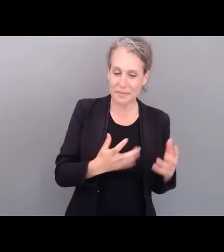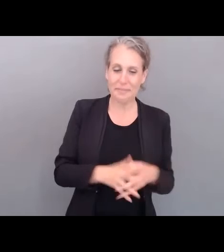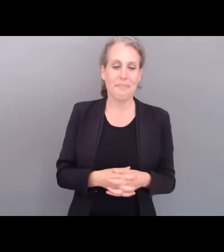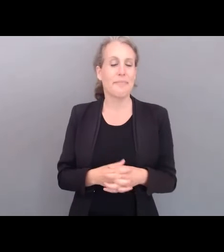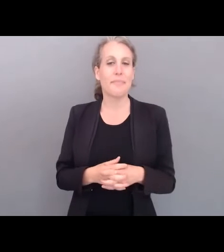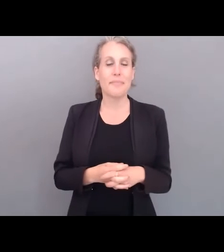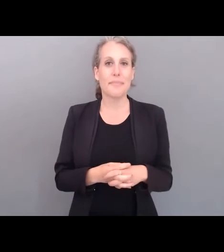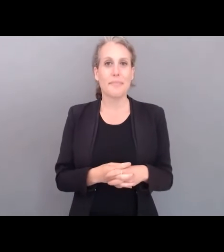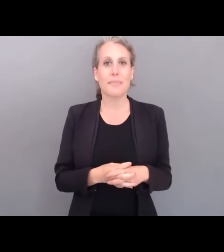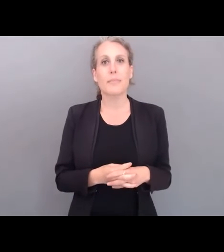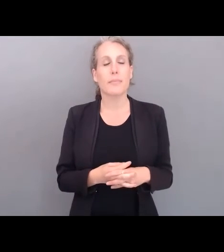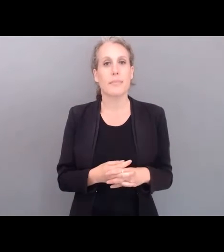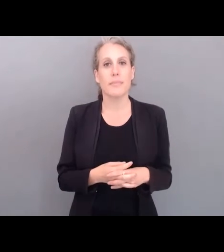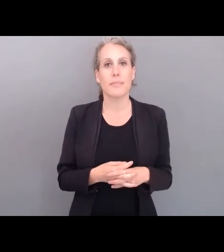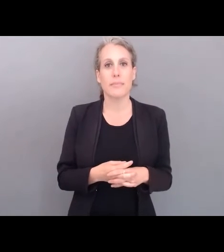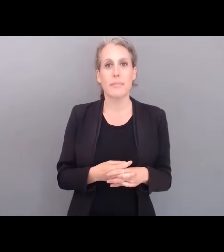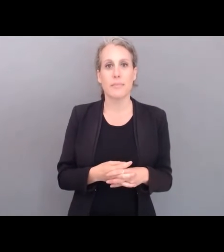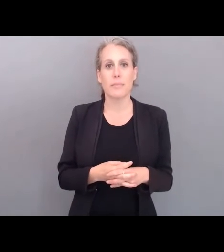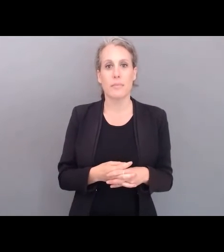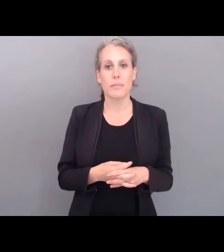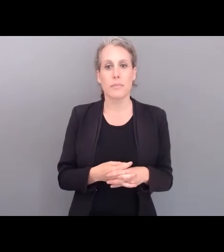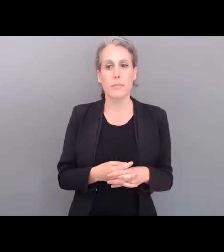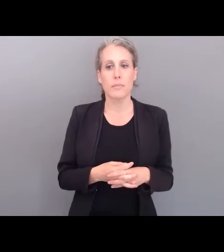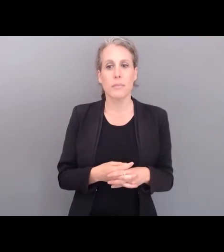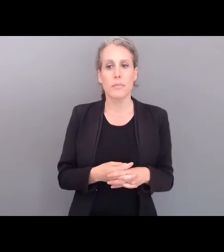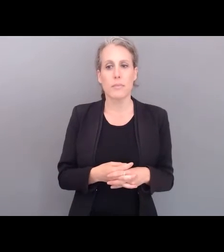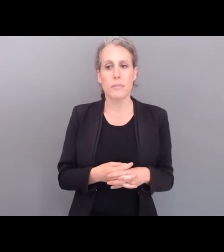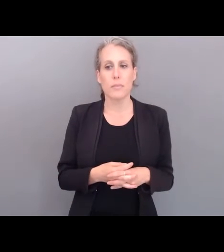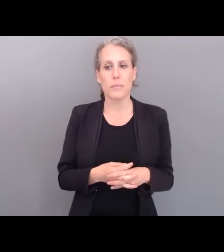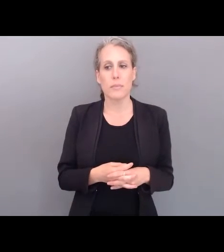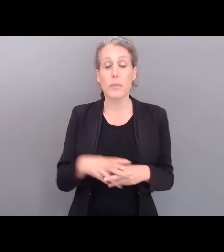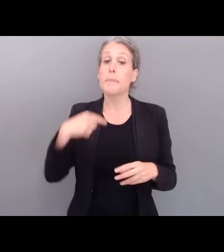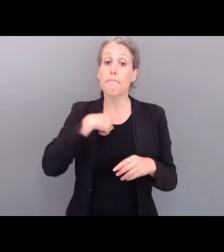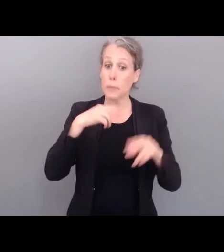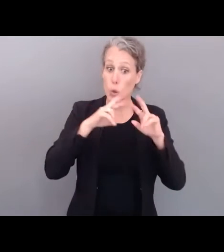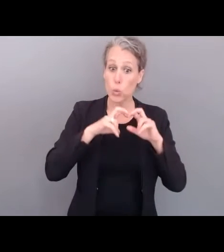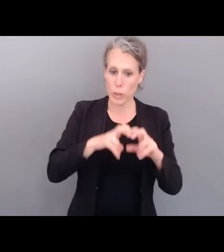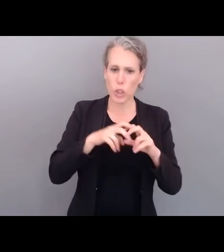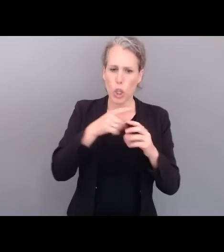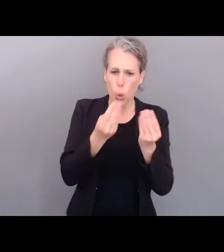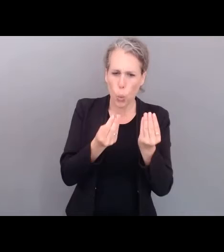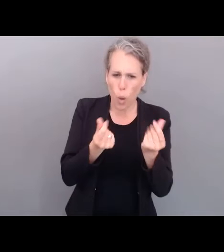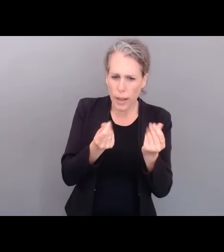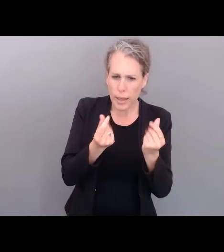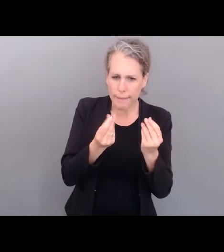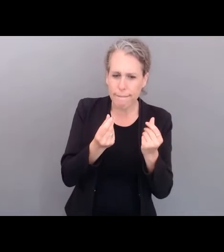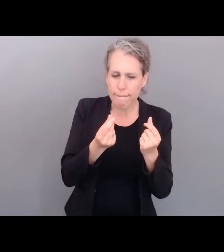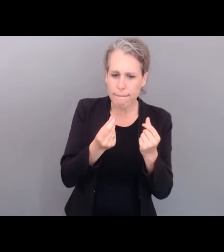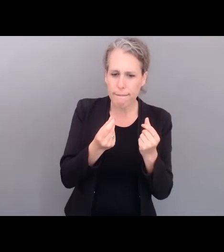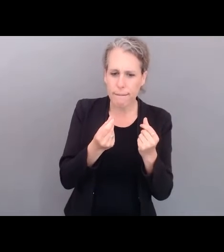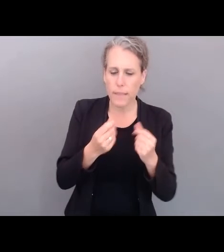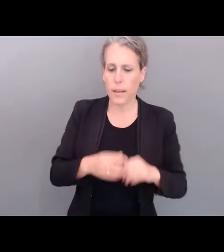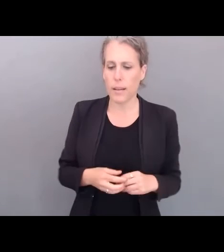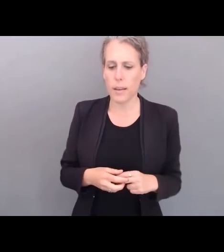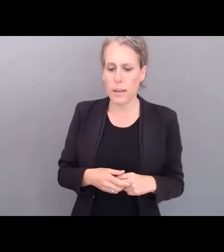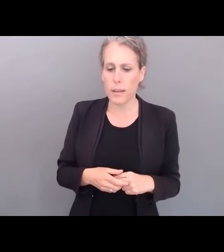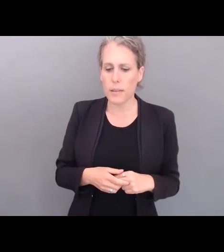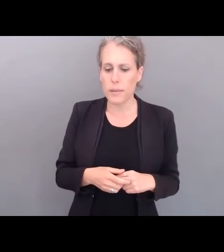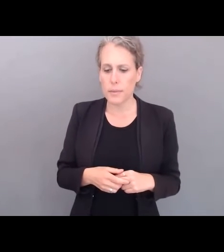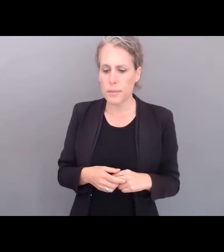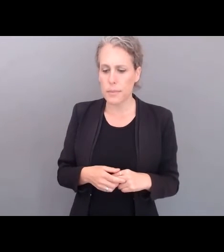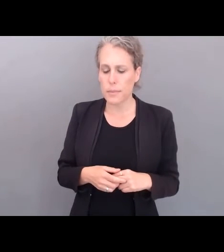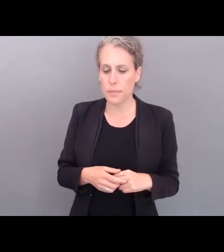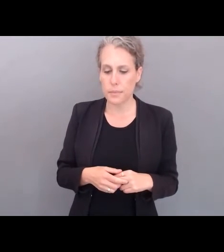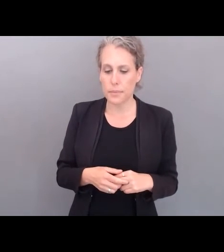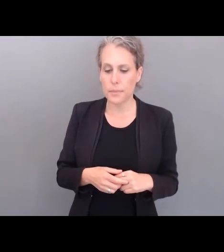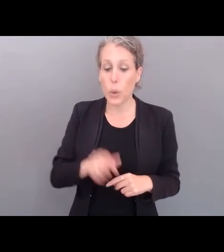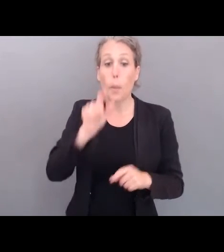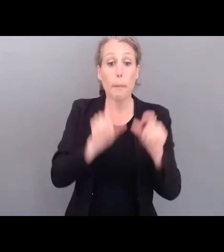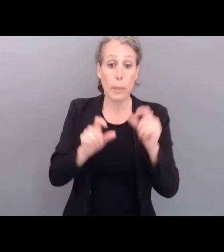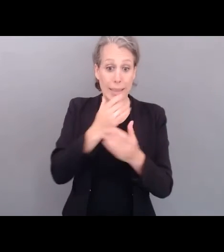Fue un placer hacer este estudio y también presentar los hallazgos frente a ustedes.